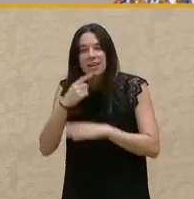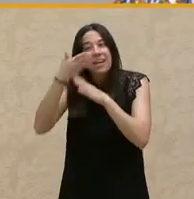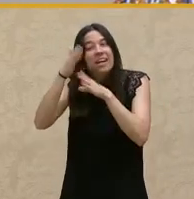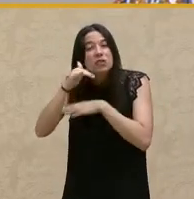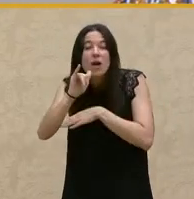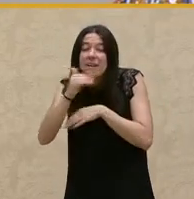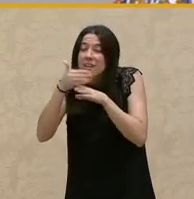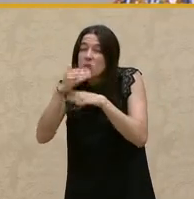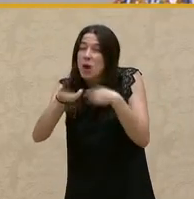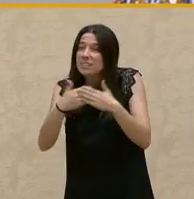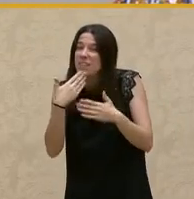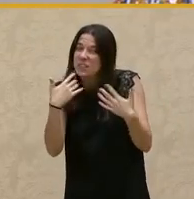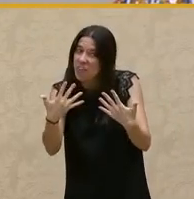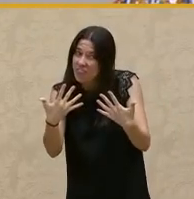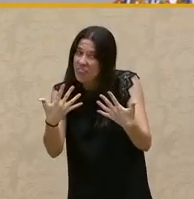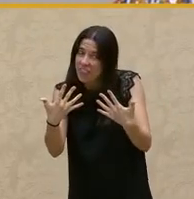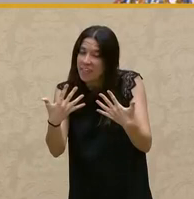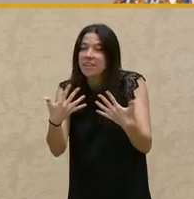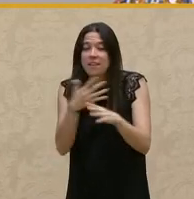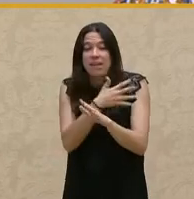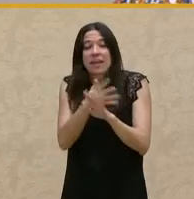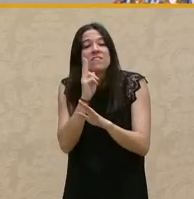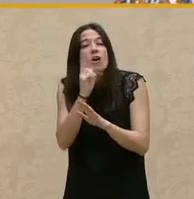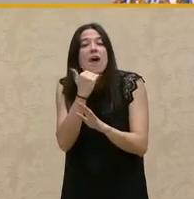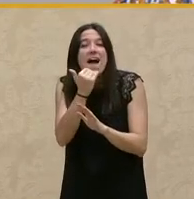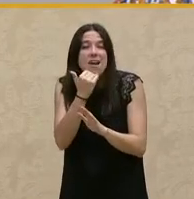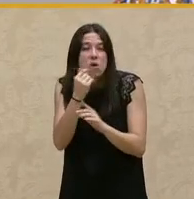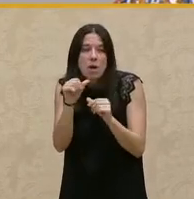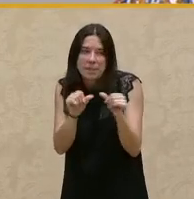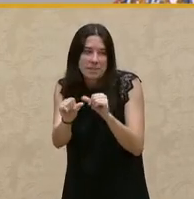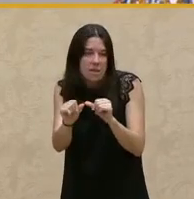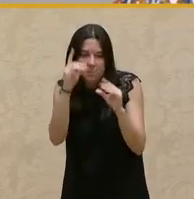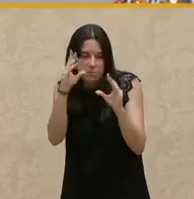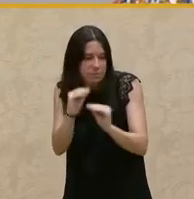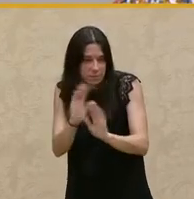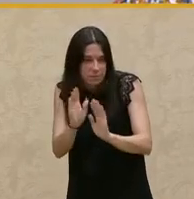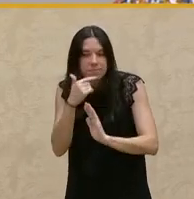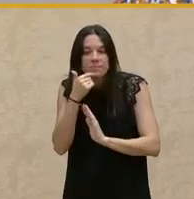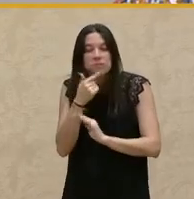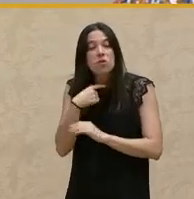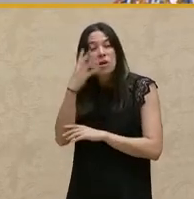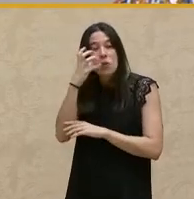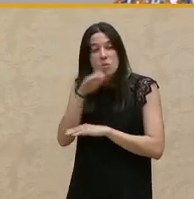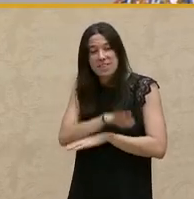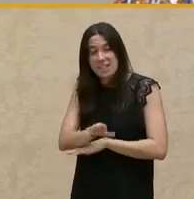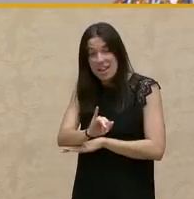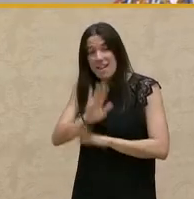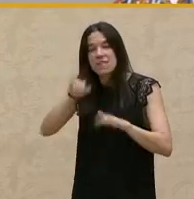los diez años, porque he sufrido glaucoma infantil que al final ha concluido con la ceguera total.